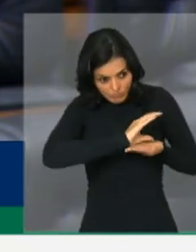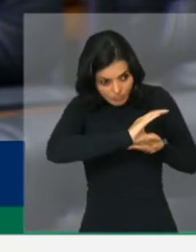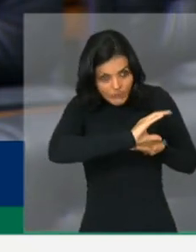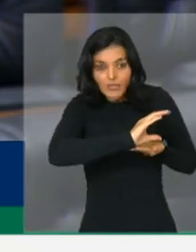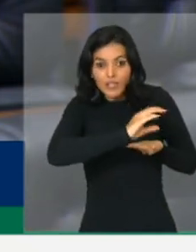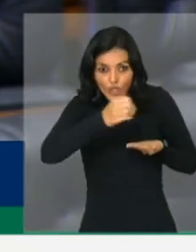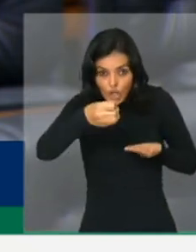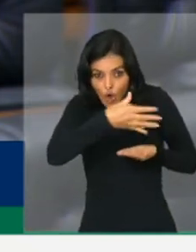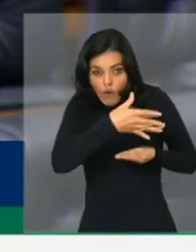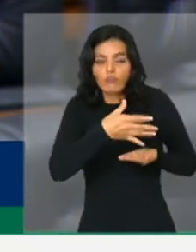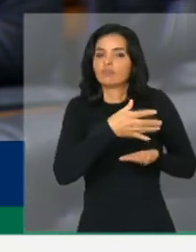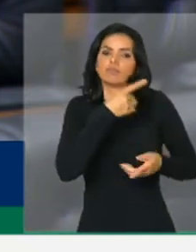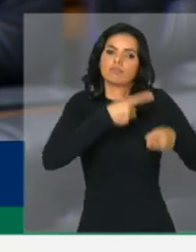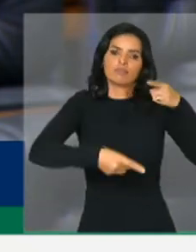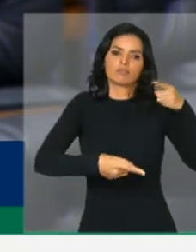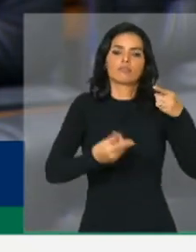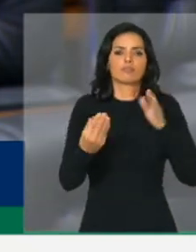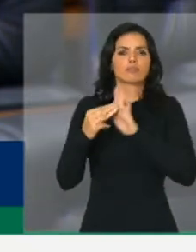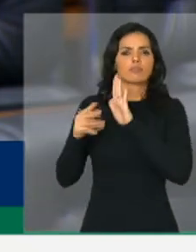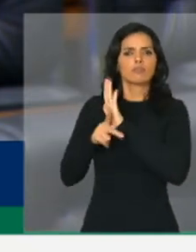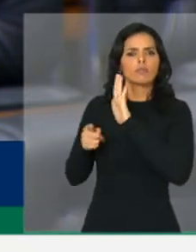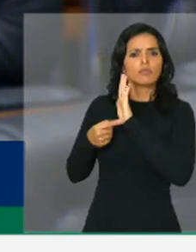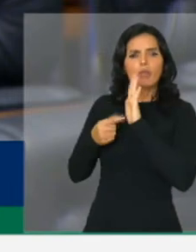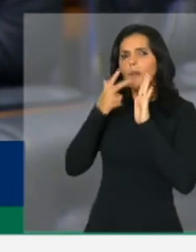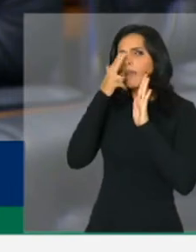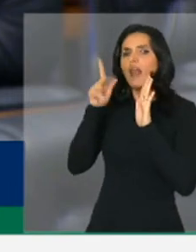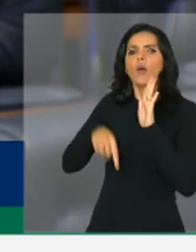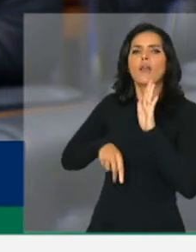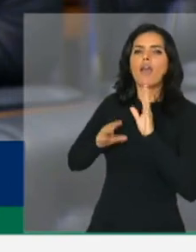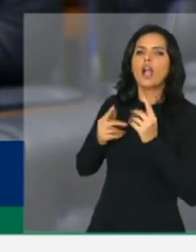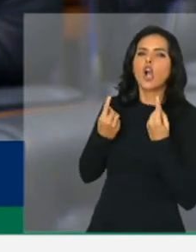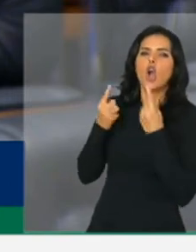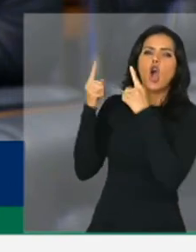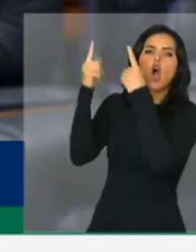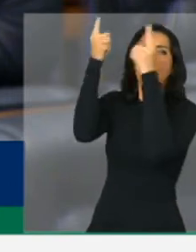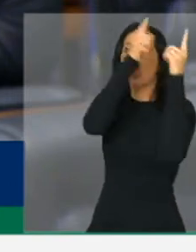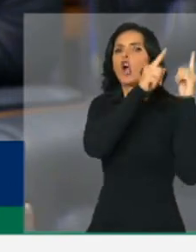RELATÓRIO QUE SAIA DAQUI NÃO SEJA ESSE DESENVOLVIMENTO DAS REGIÕES.